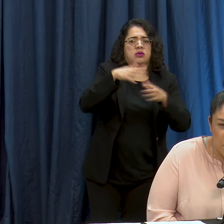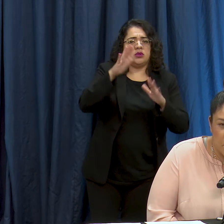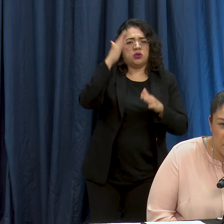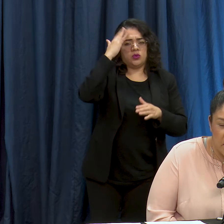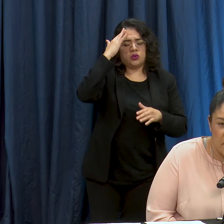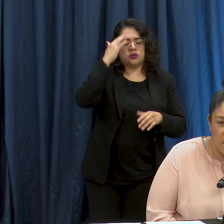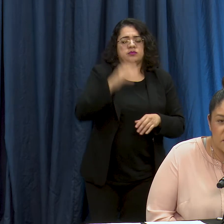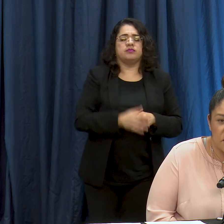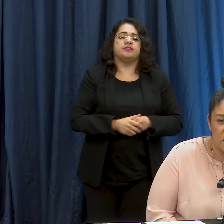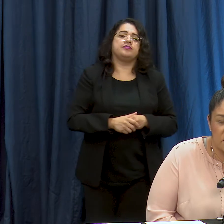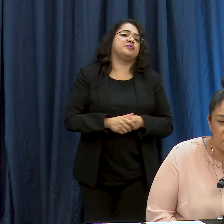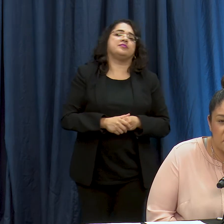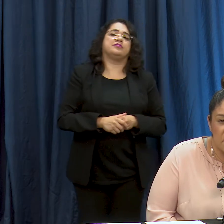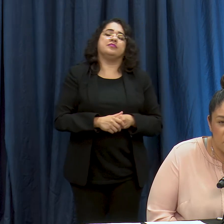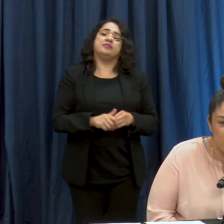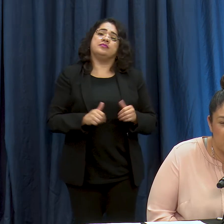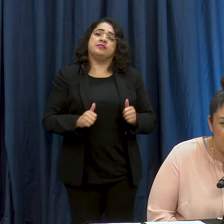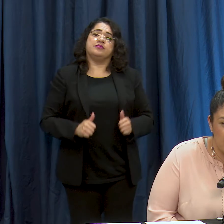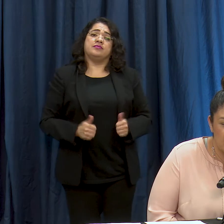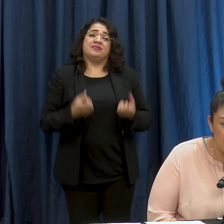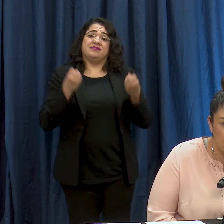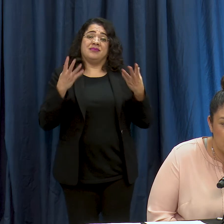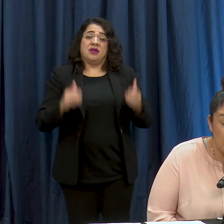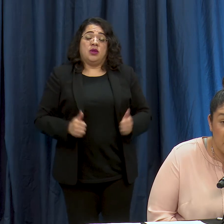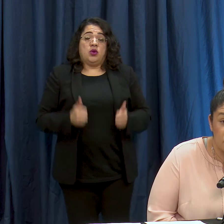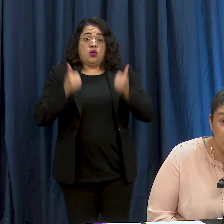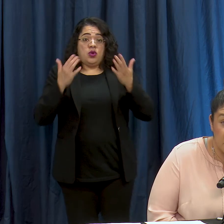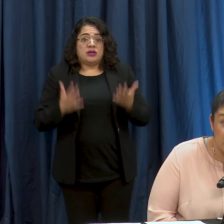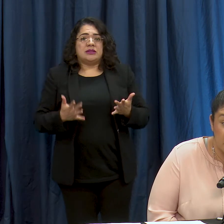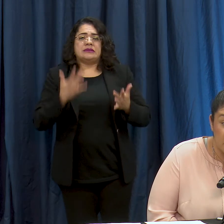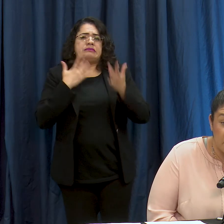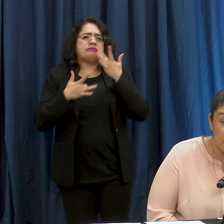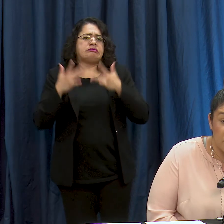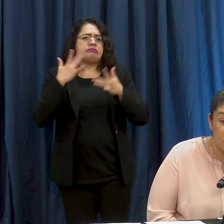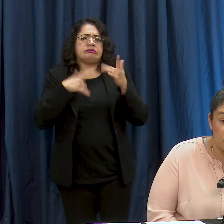que residentes s Taunton problemas en Pagar su Renta también los